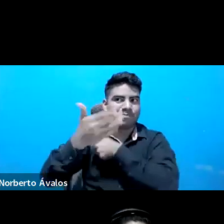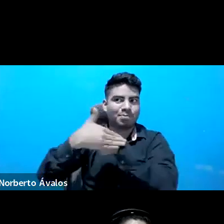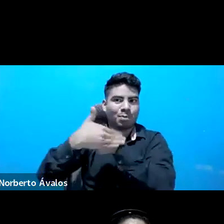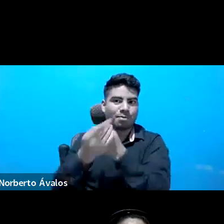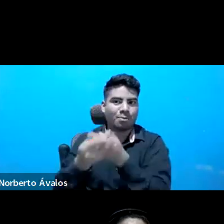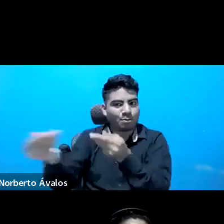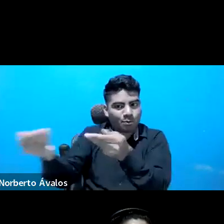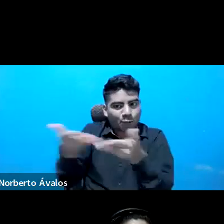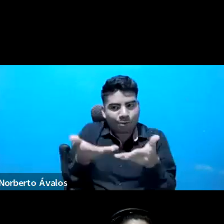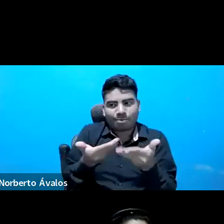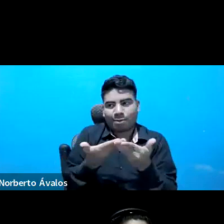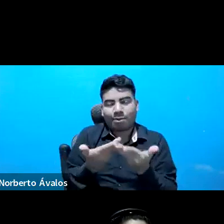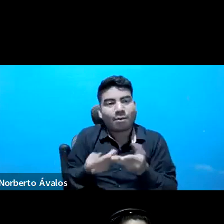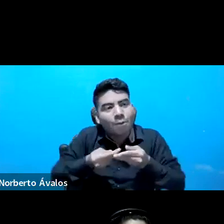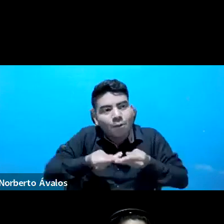Sí, Sí,